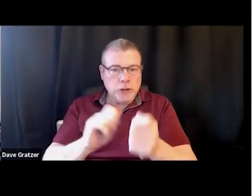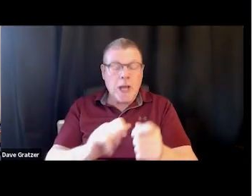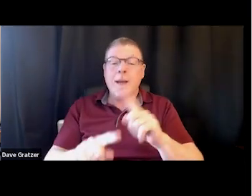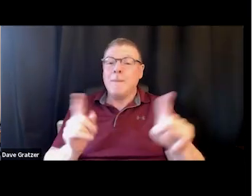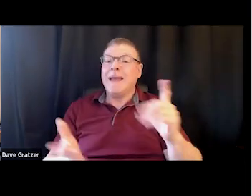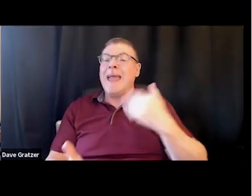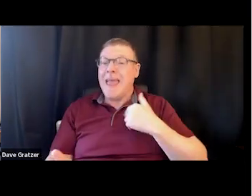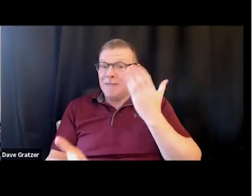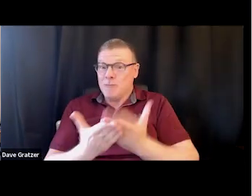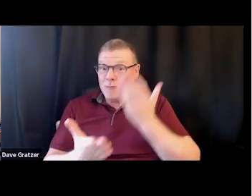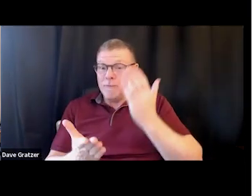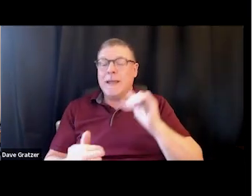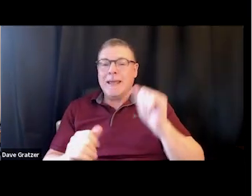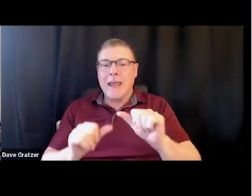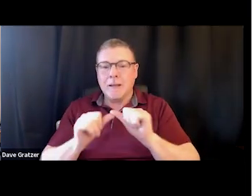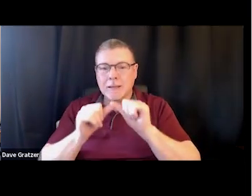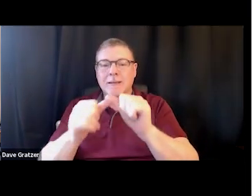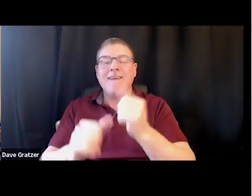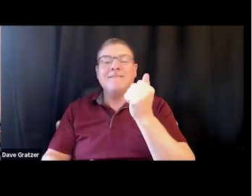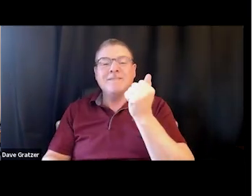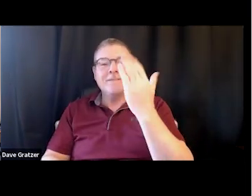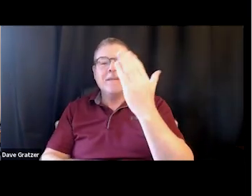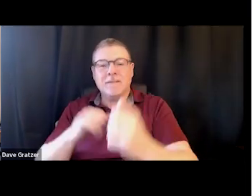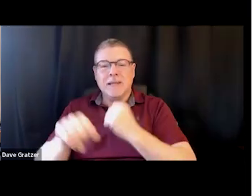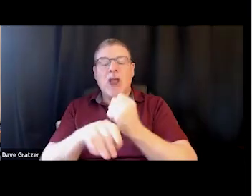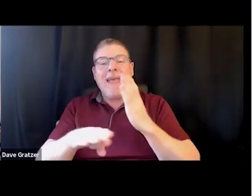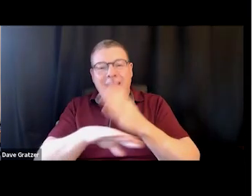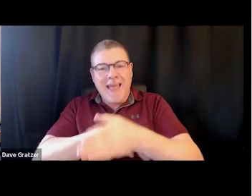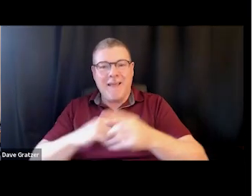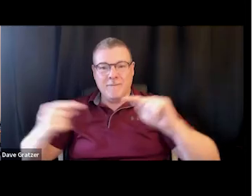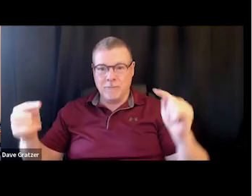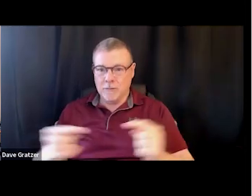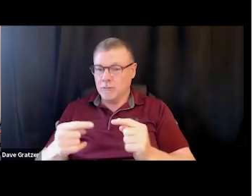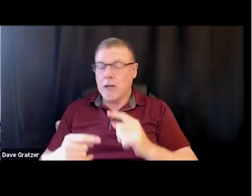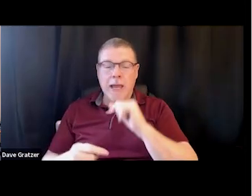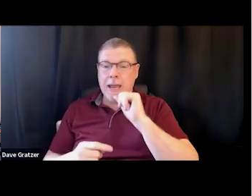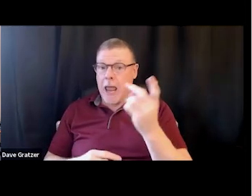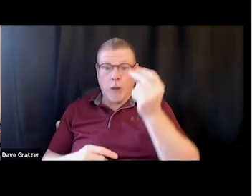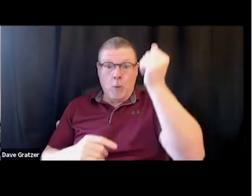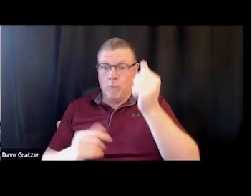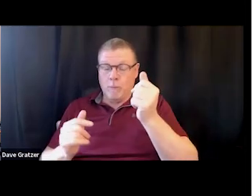que puede persistir hasta 15 años después de la lesión. No es un problema que sucede inmediatamente después de la lesión cerebral,